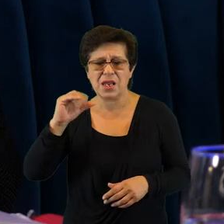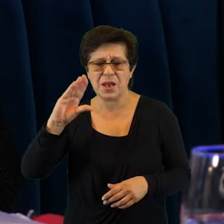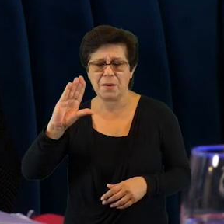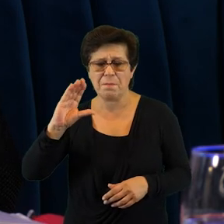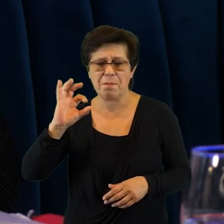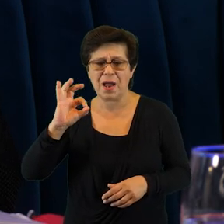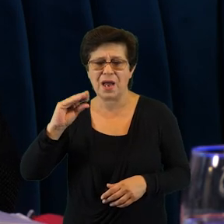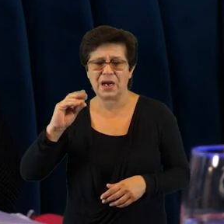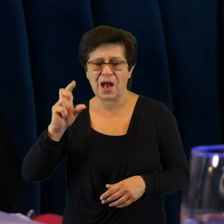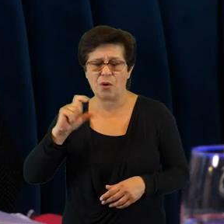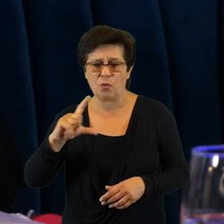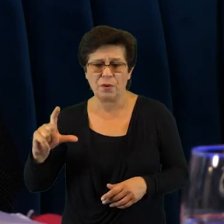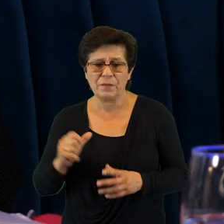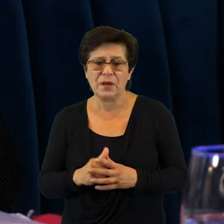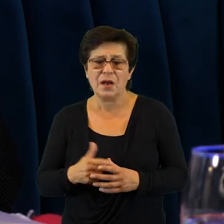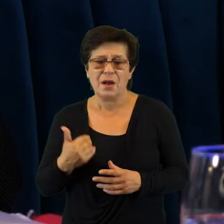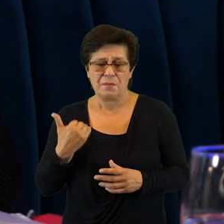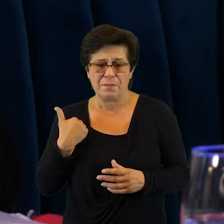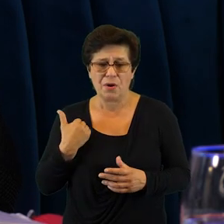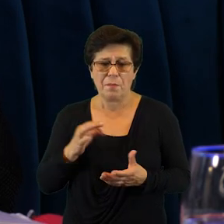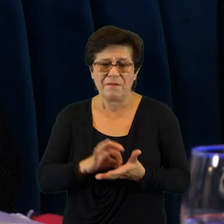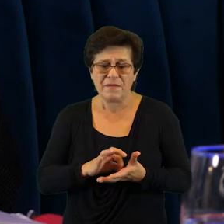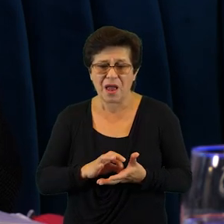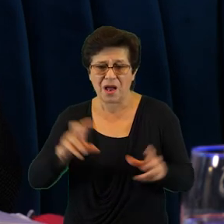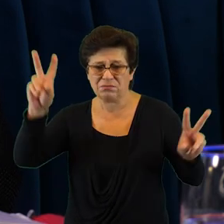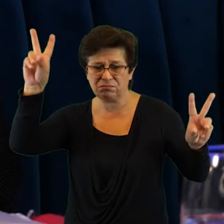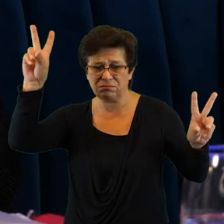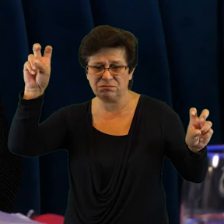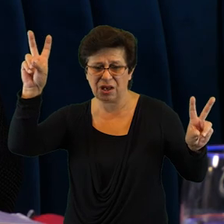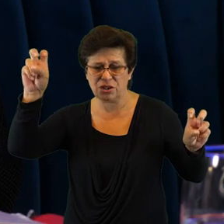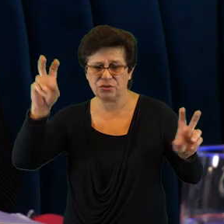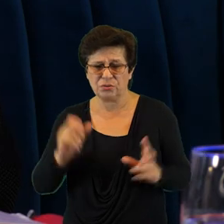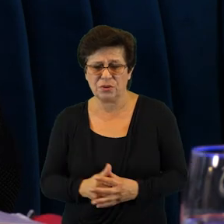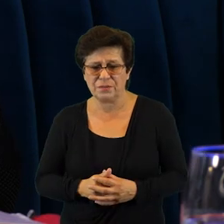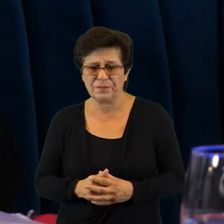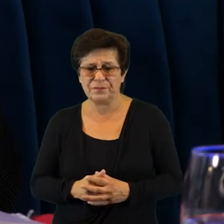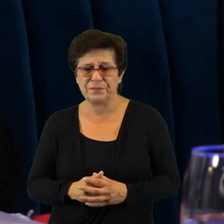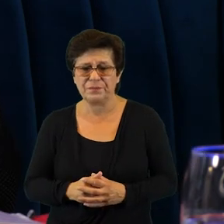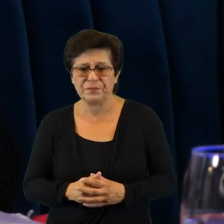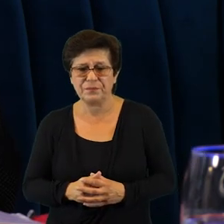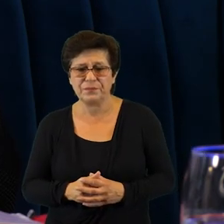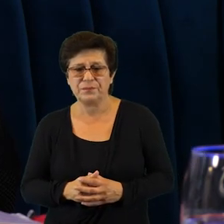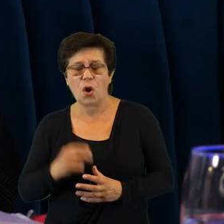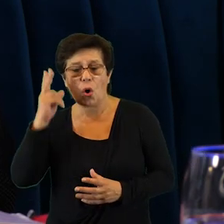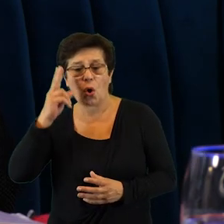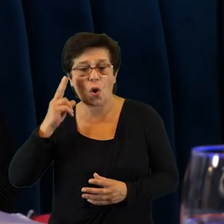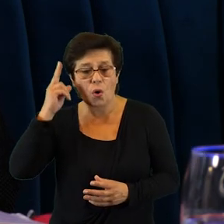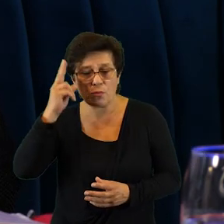więc pewne hasła komunistów były mu bliskie,